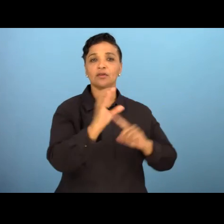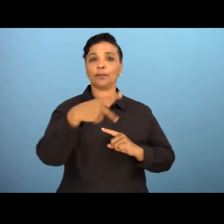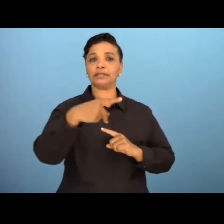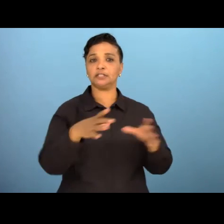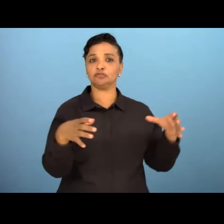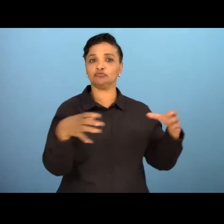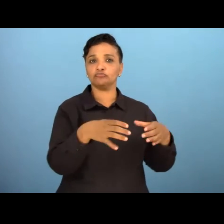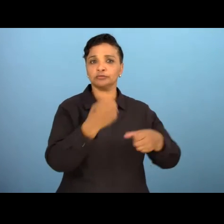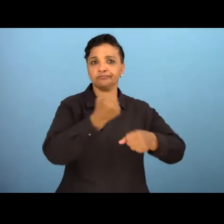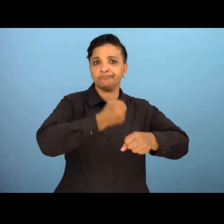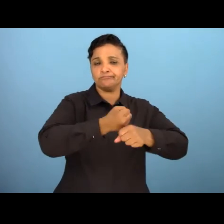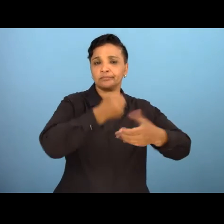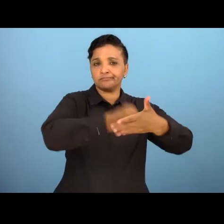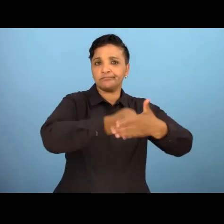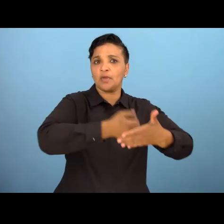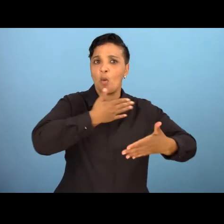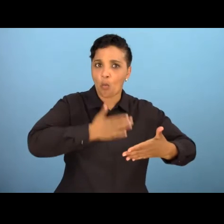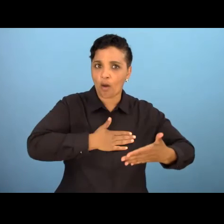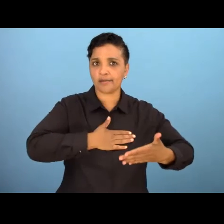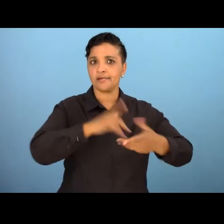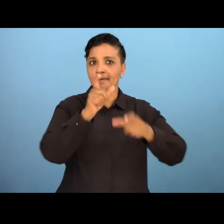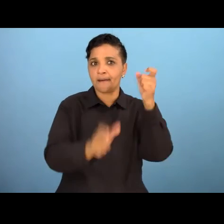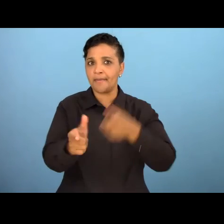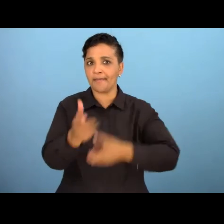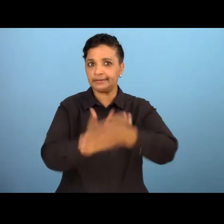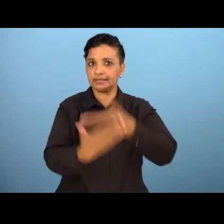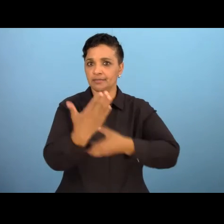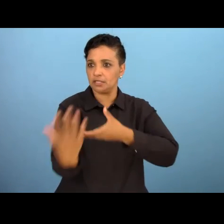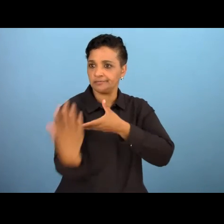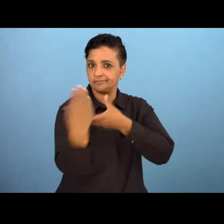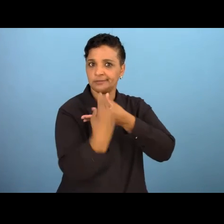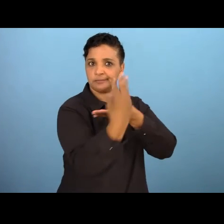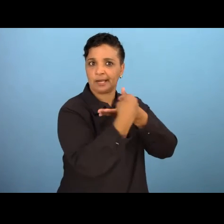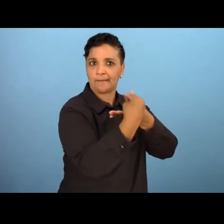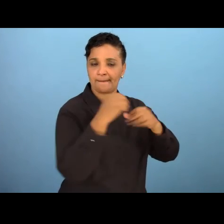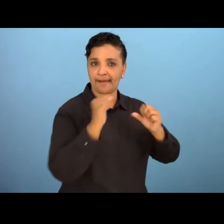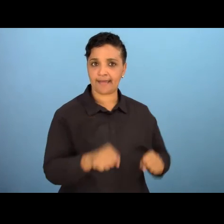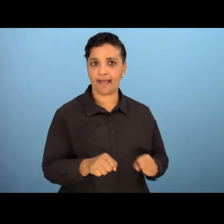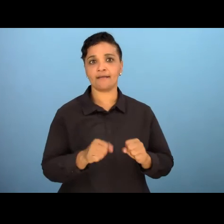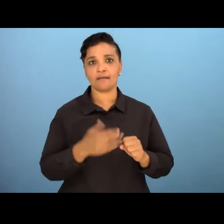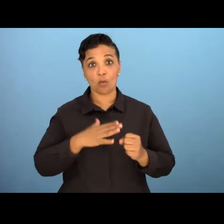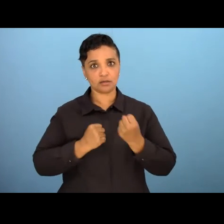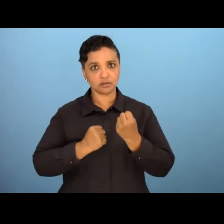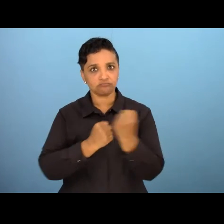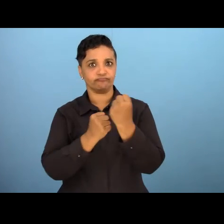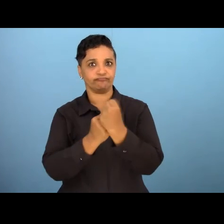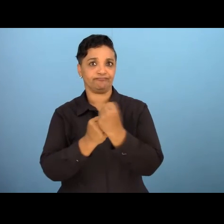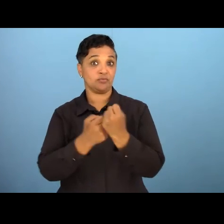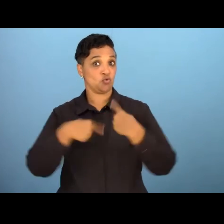el cierre y la distribución de paliativos, varios de los O PD se unieron para presionar por la inclusión, de modo que